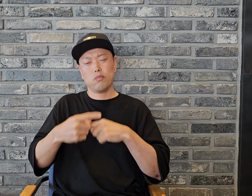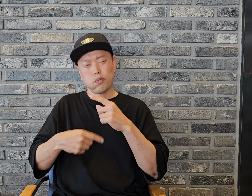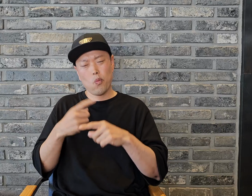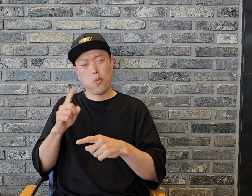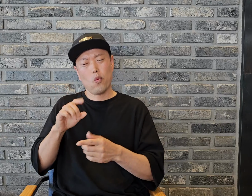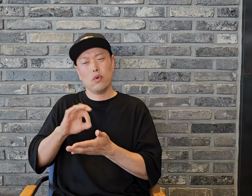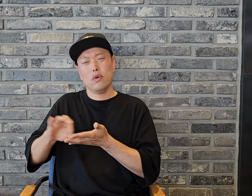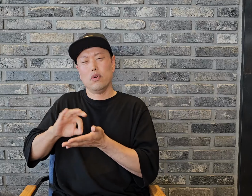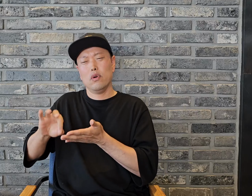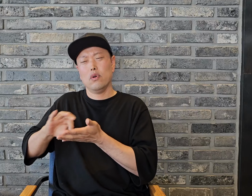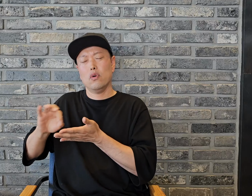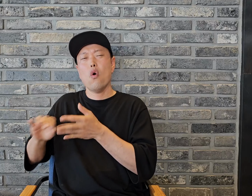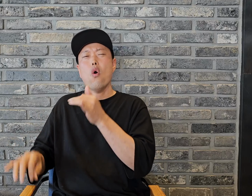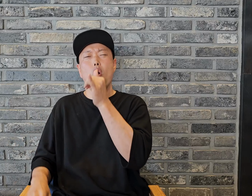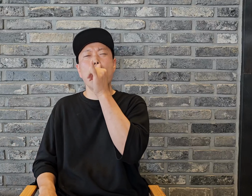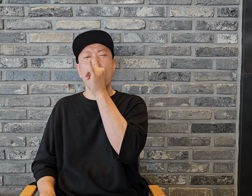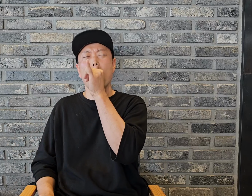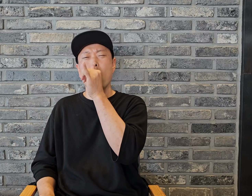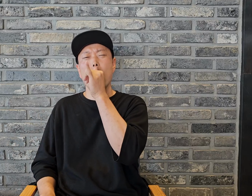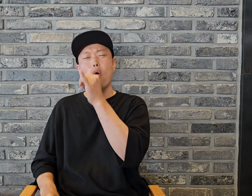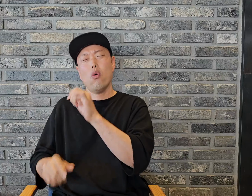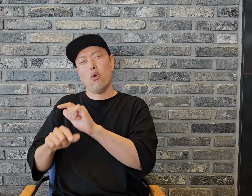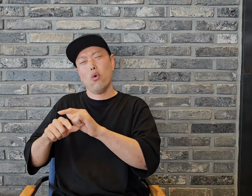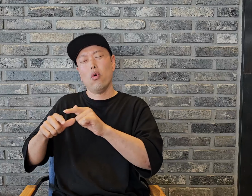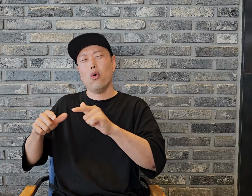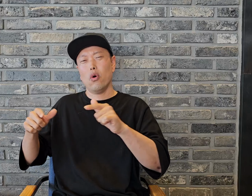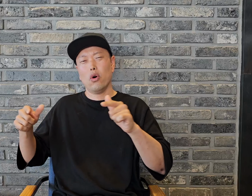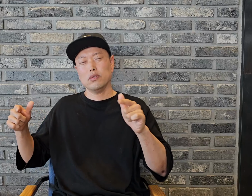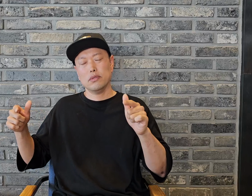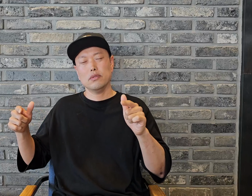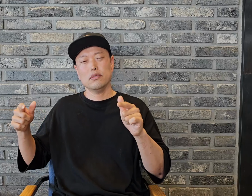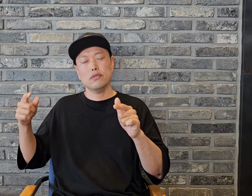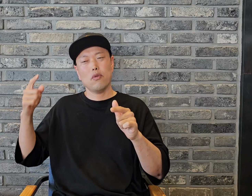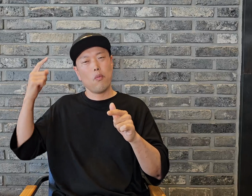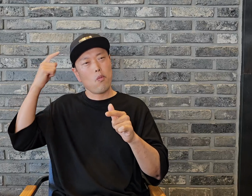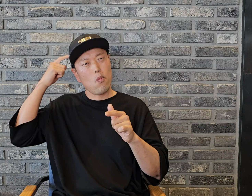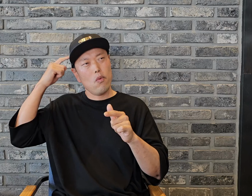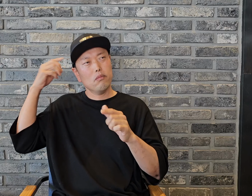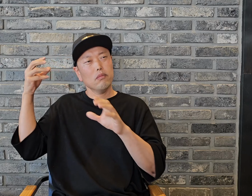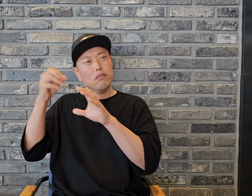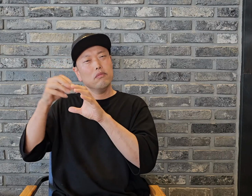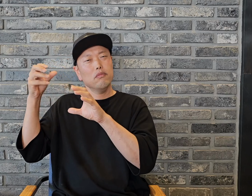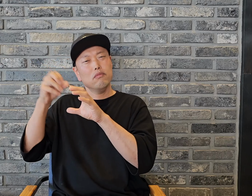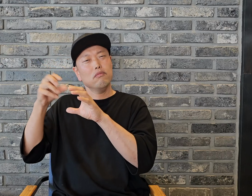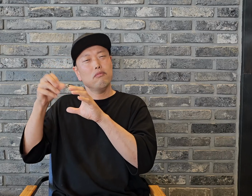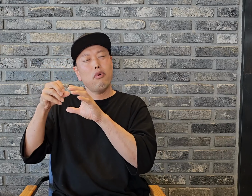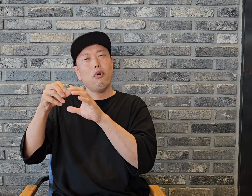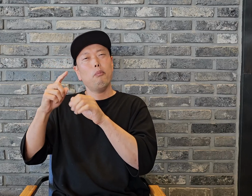Pensé mucho en las expresiones del lenguaje de señas que tenían significados extraños y organicé las ideas.